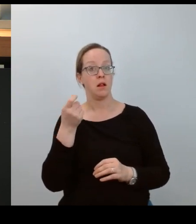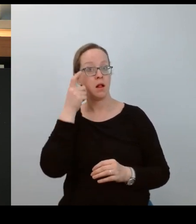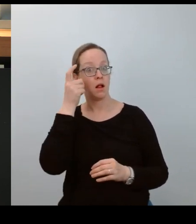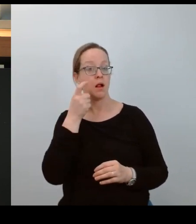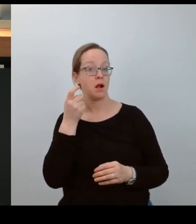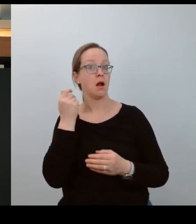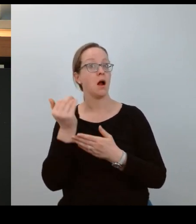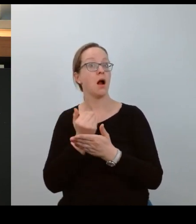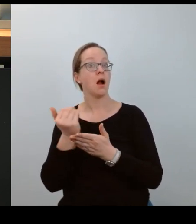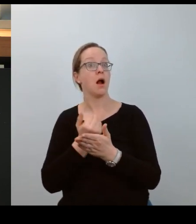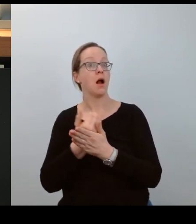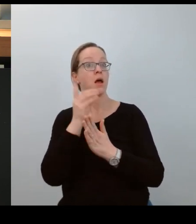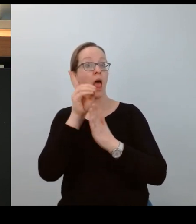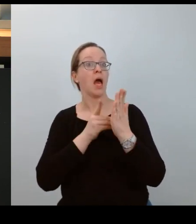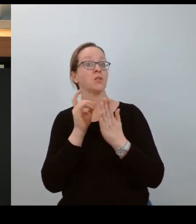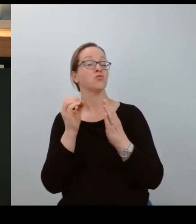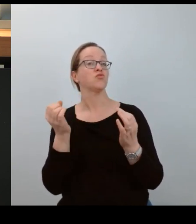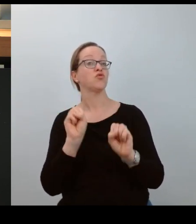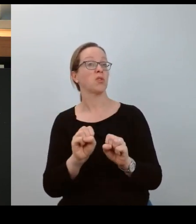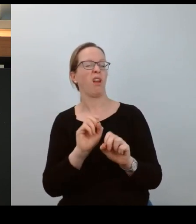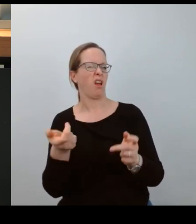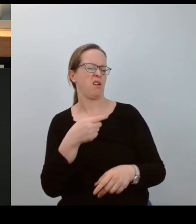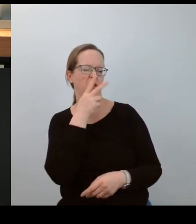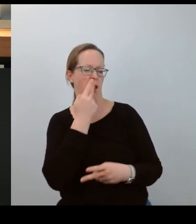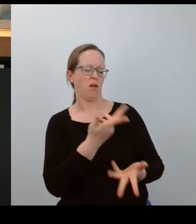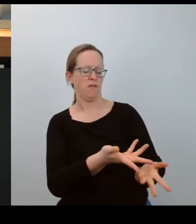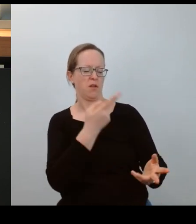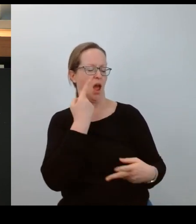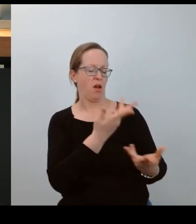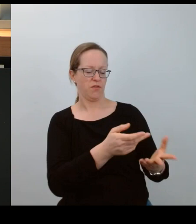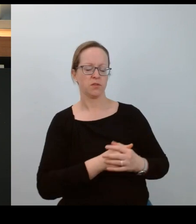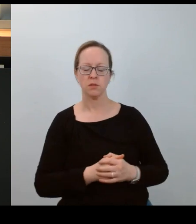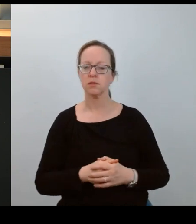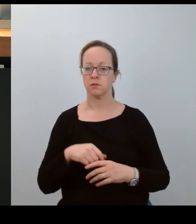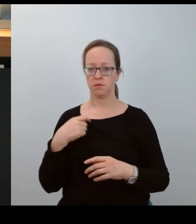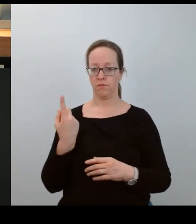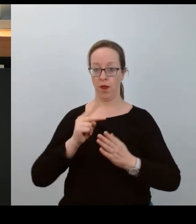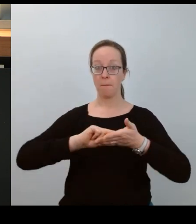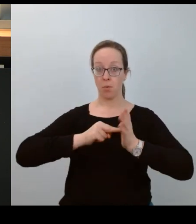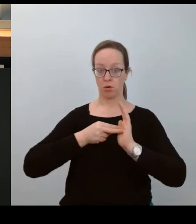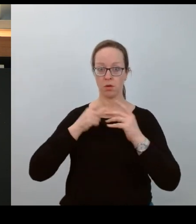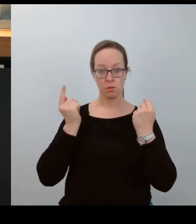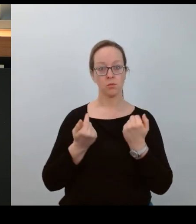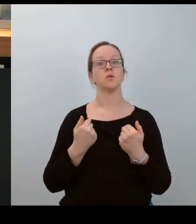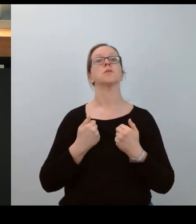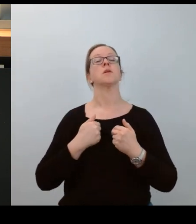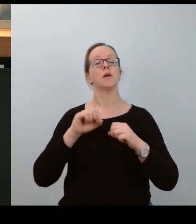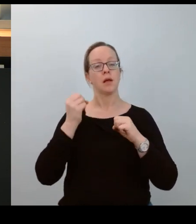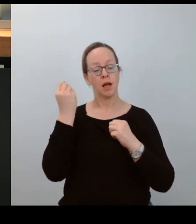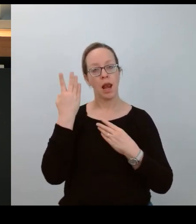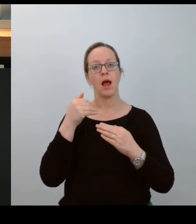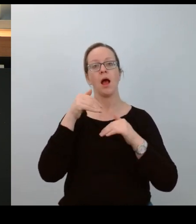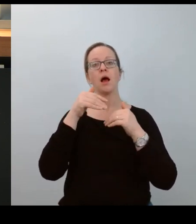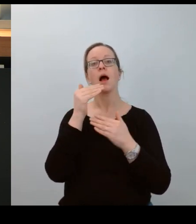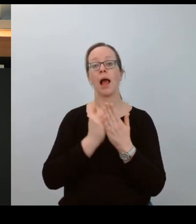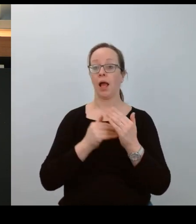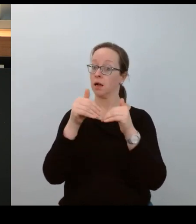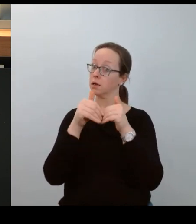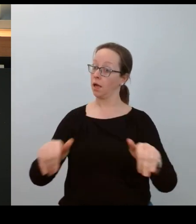Mit denen das schon teilweise gelungen ist. Wir können auch mit Datenschutz zeigen, dass wir die Rechte Einzelner wahren und zugleich erfolgreiche